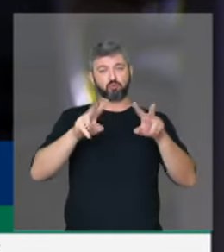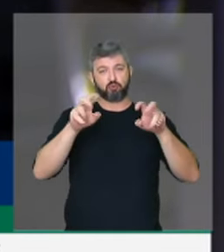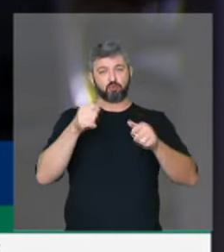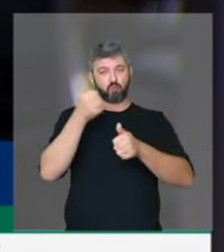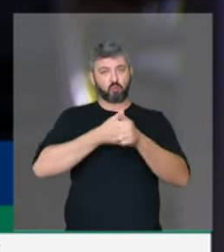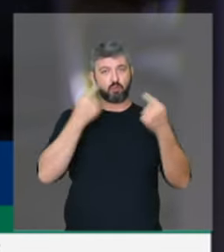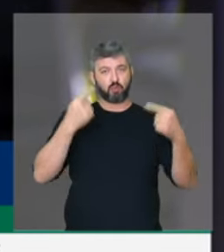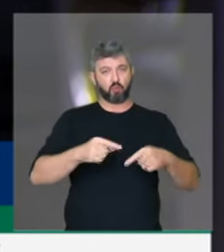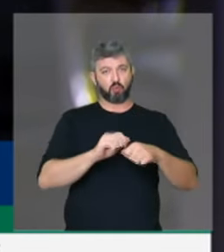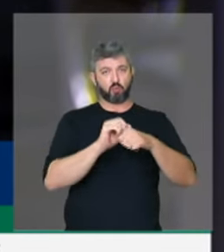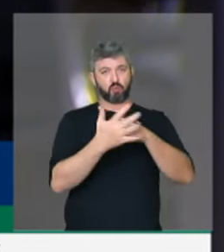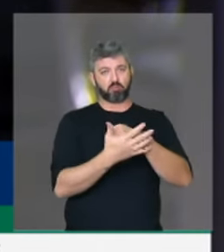TODOS OS ENVOLVIDOS NESSE.... NESSE GRANDE CONSERTO NACIONAL